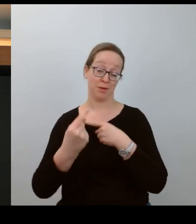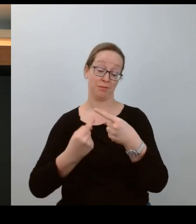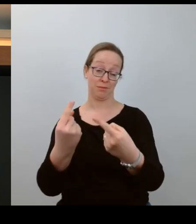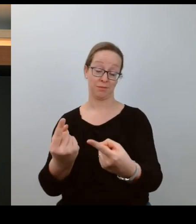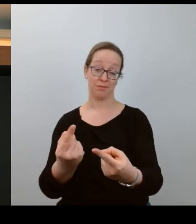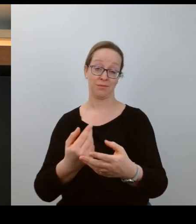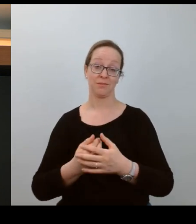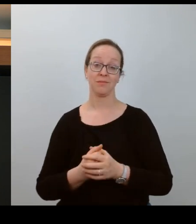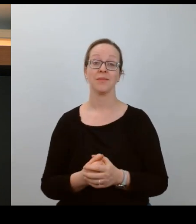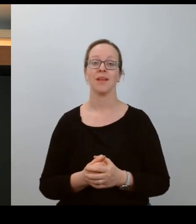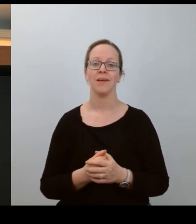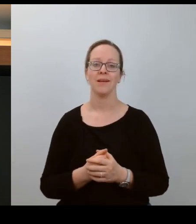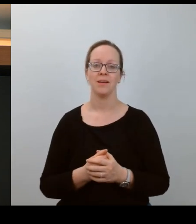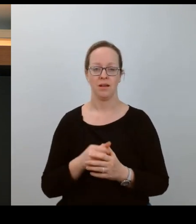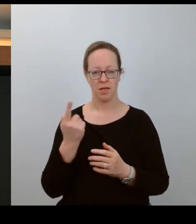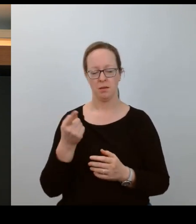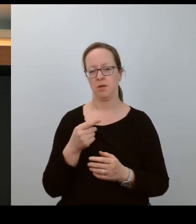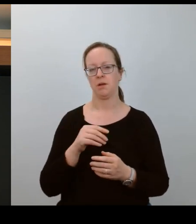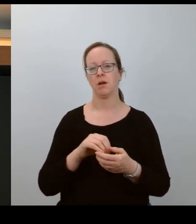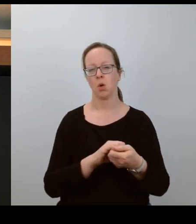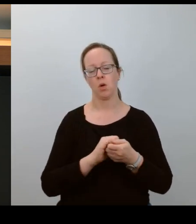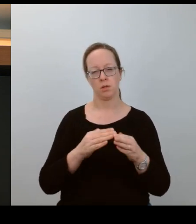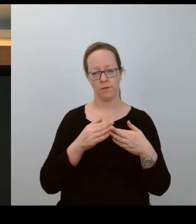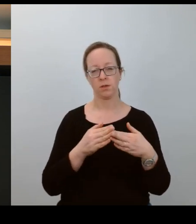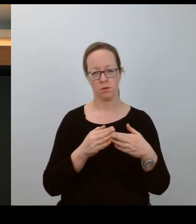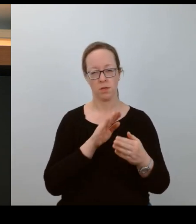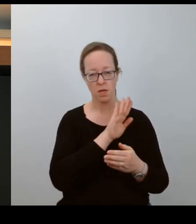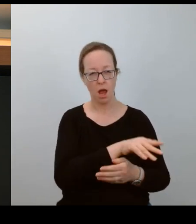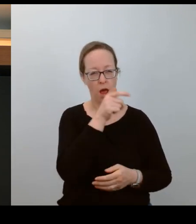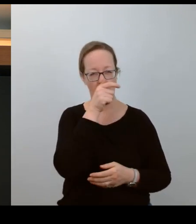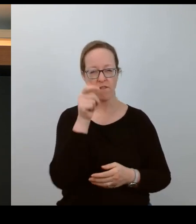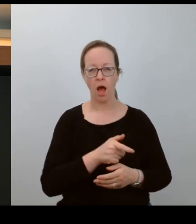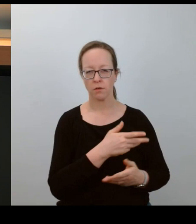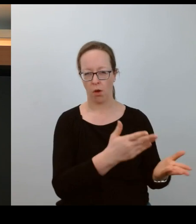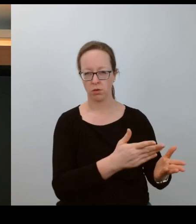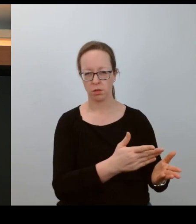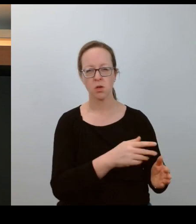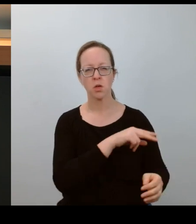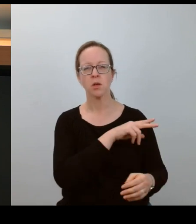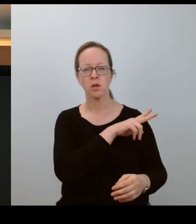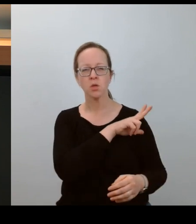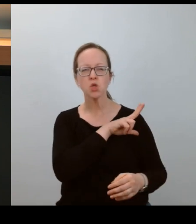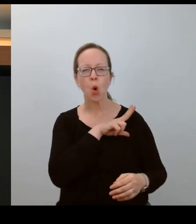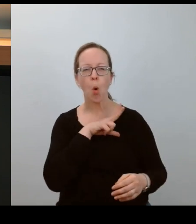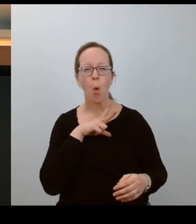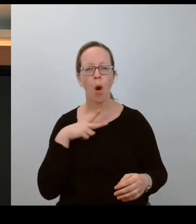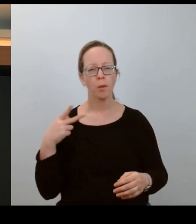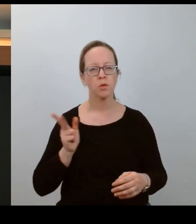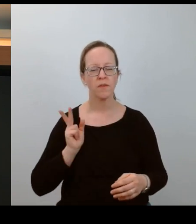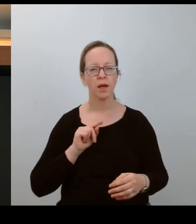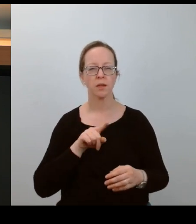Laut Koalitionsvertrag sollte das Gesetz im Jahr 2022 eingeführt worden sein. Wenn ich das im Kalender